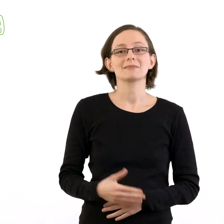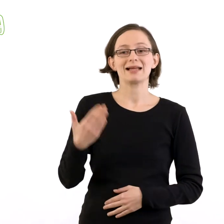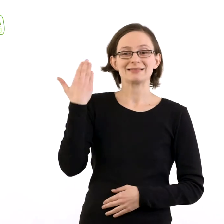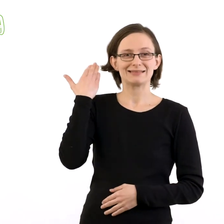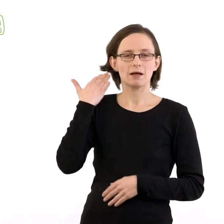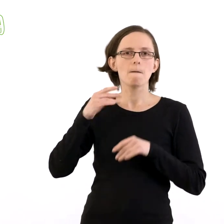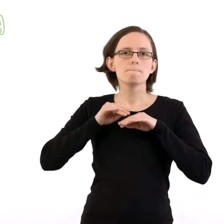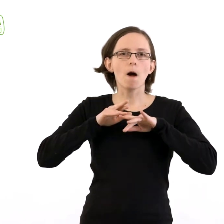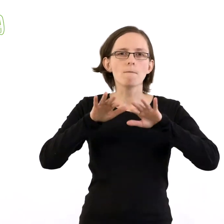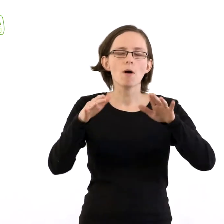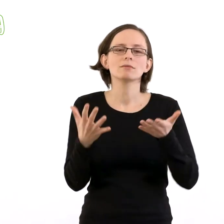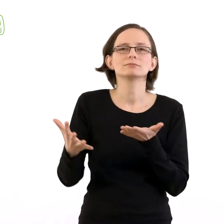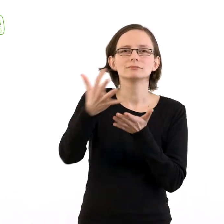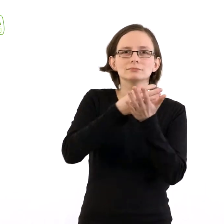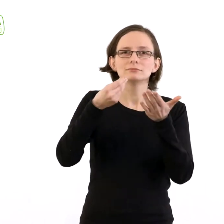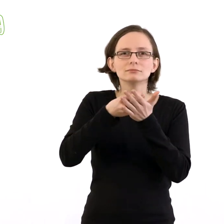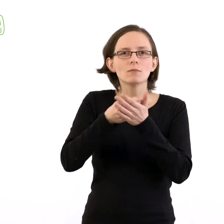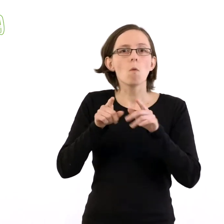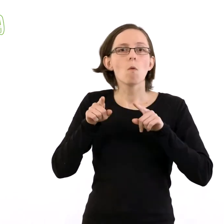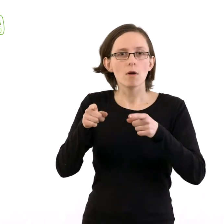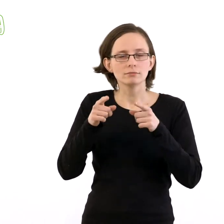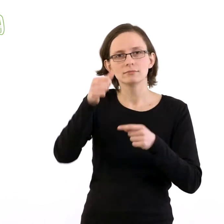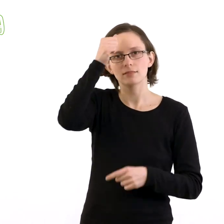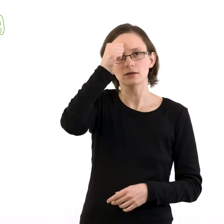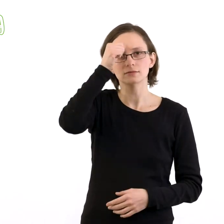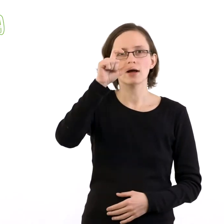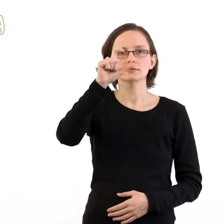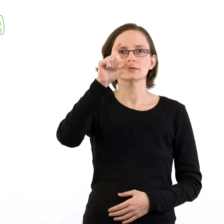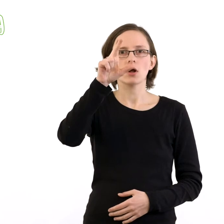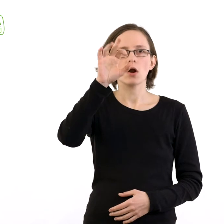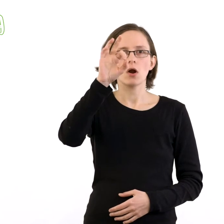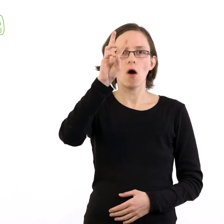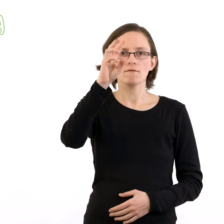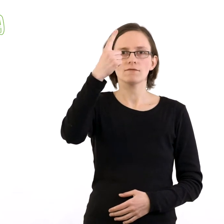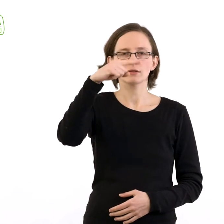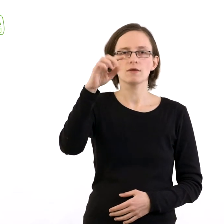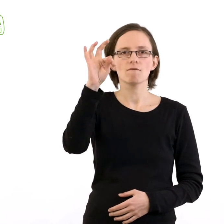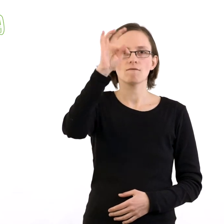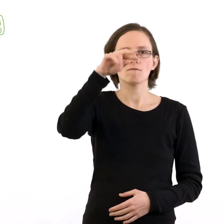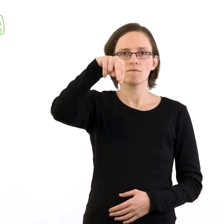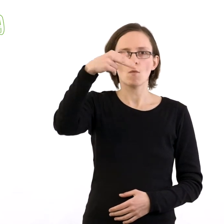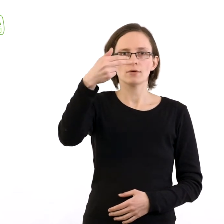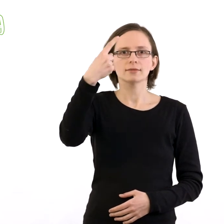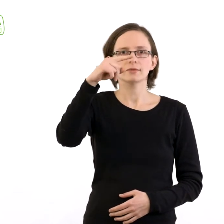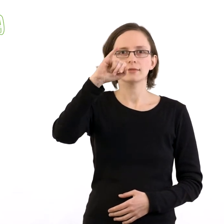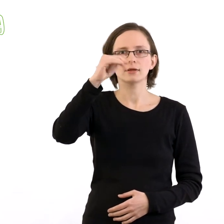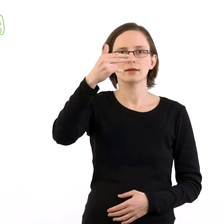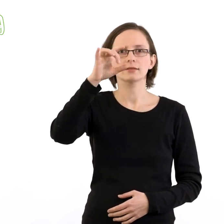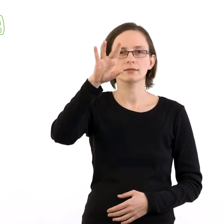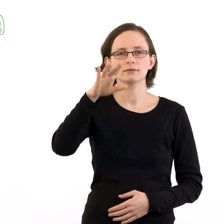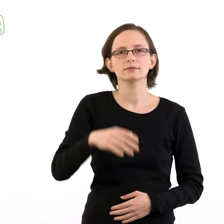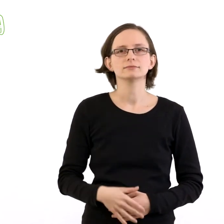Elementem zdobywania pieniędzy przez organizacje, który zyskuje na popularności w ostatnim czasie jest crowdfunding.